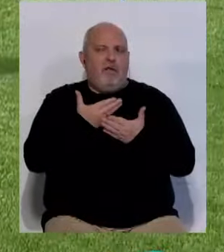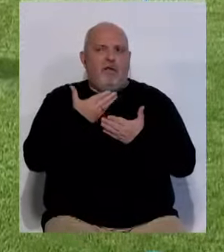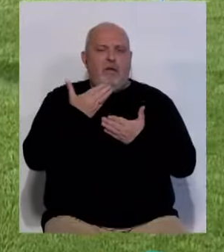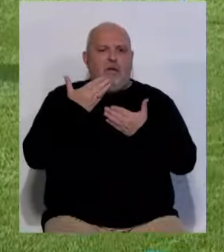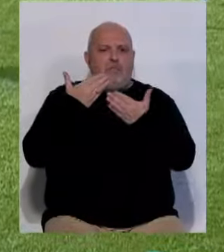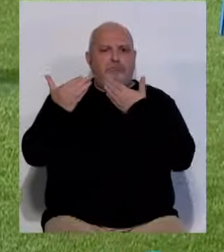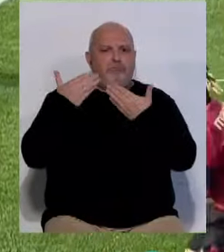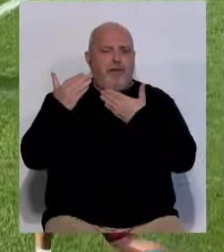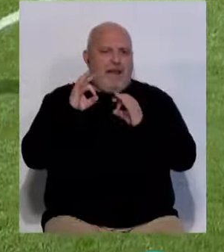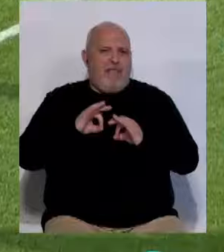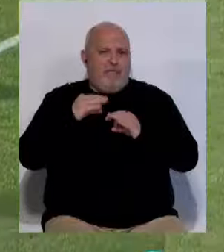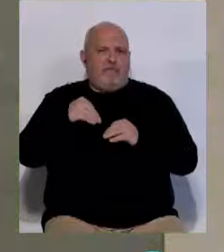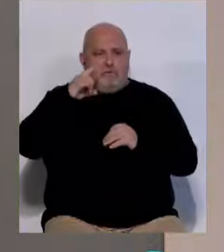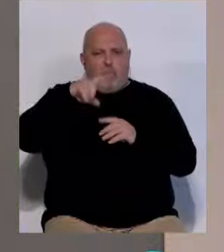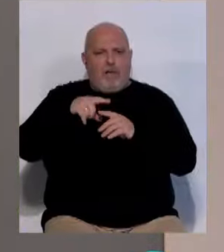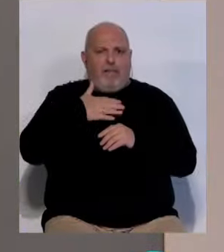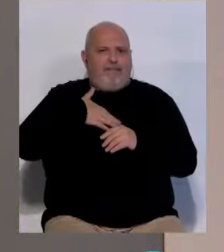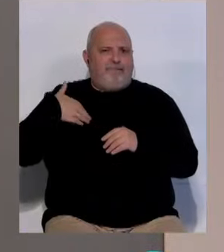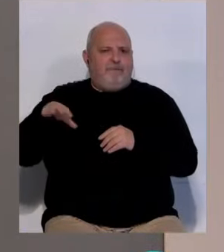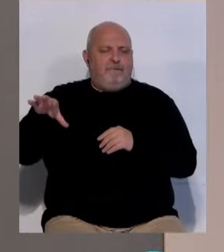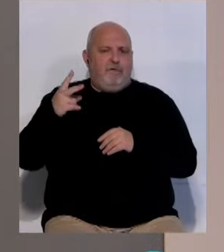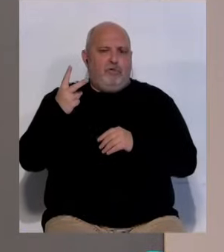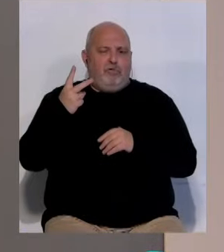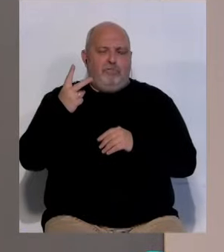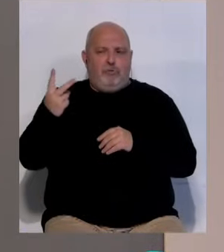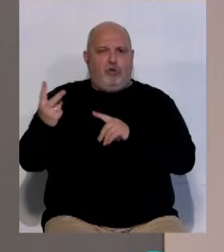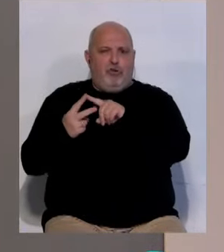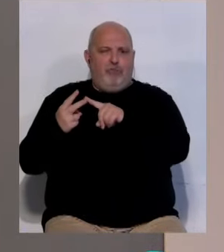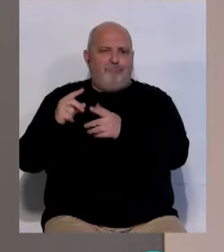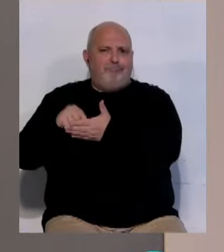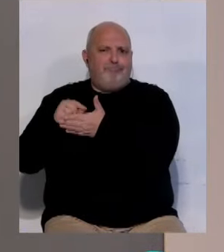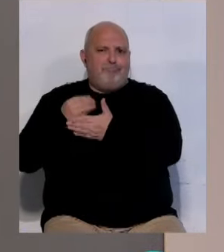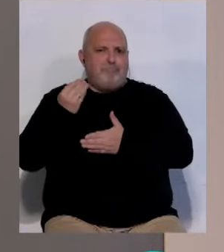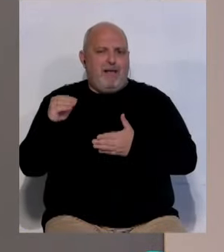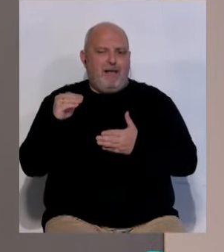futbolistas para nada no no tiene explicación es dec tú quieres que que José Mari que es una